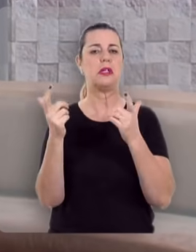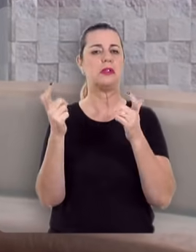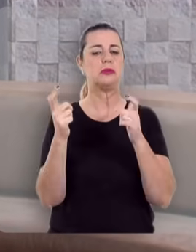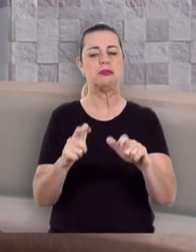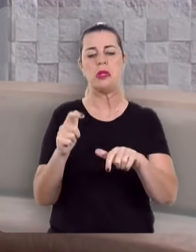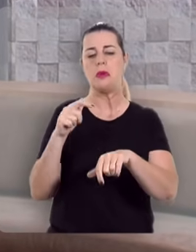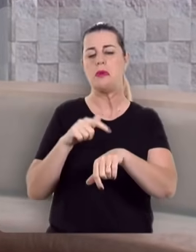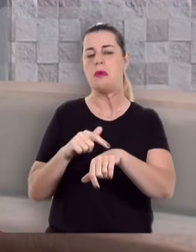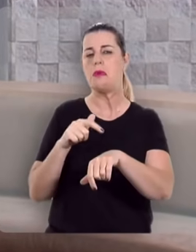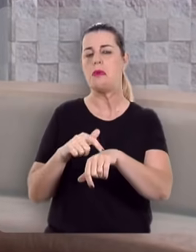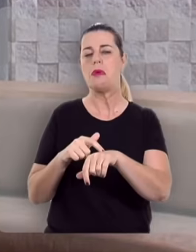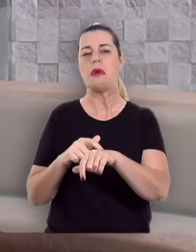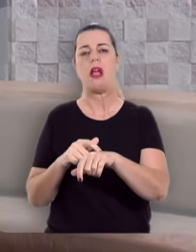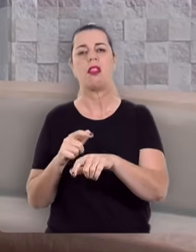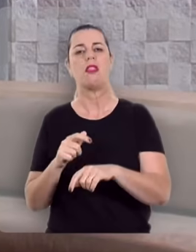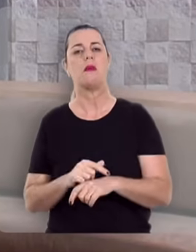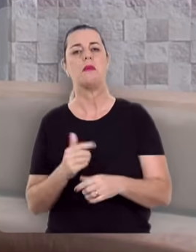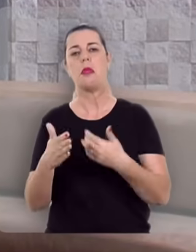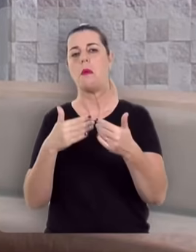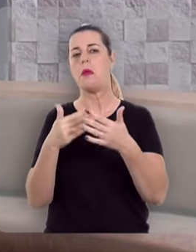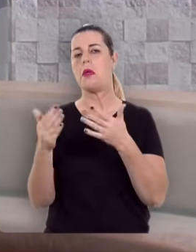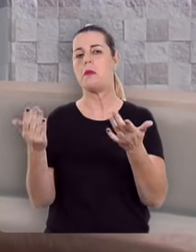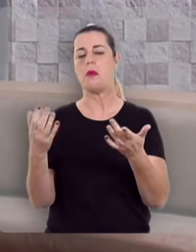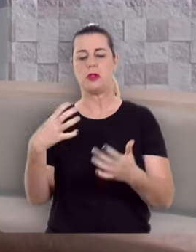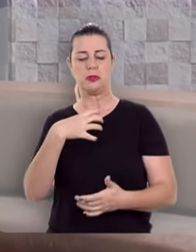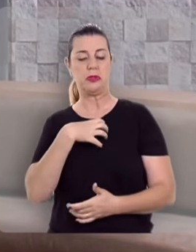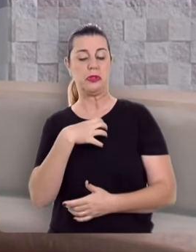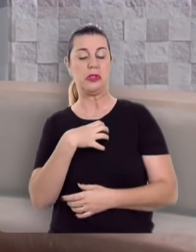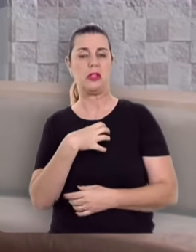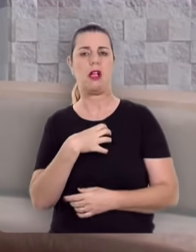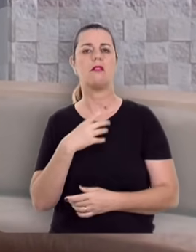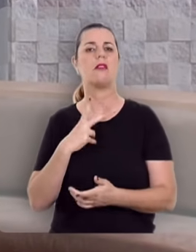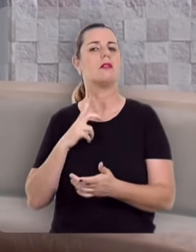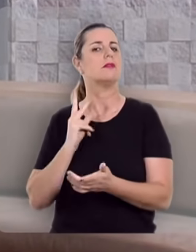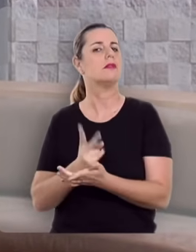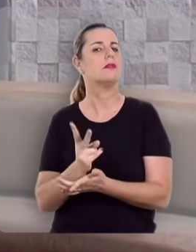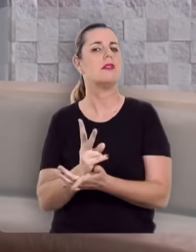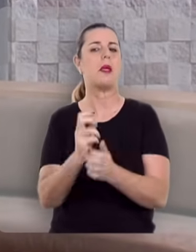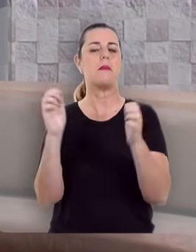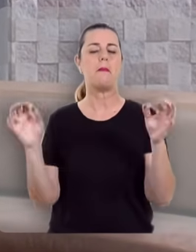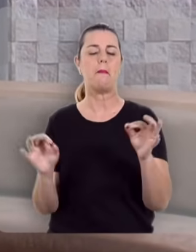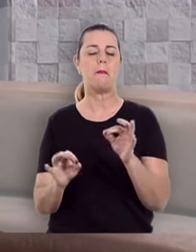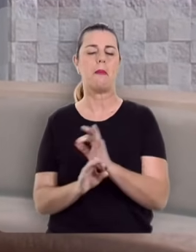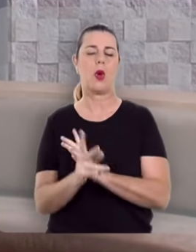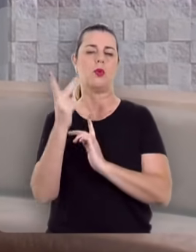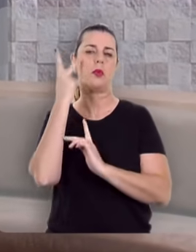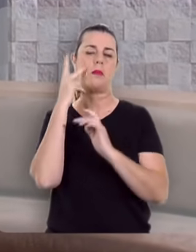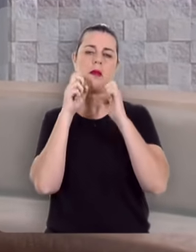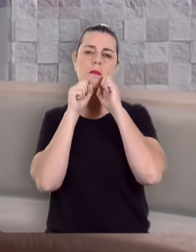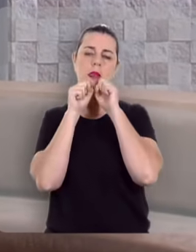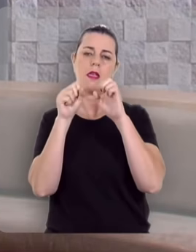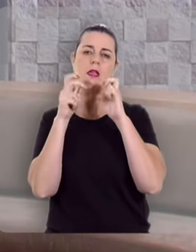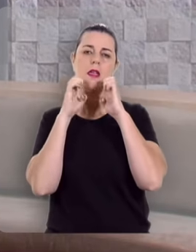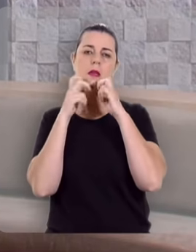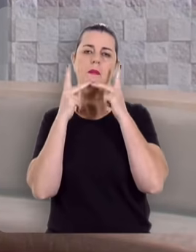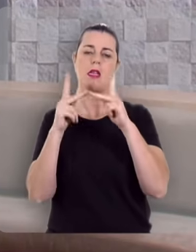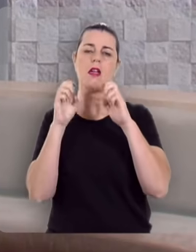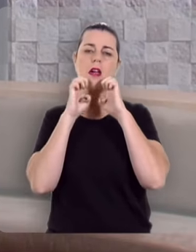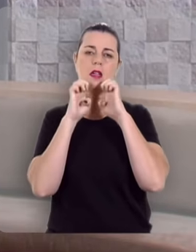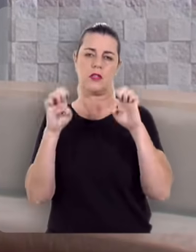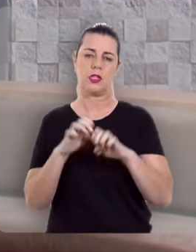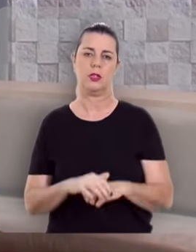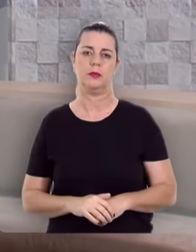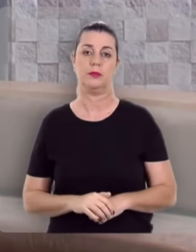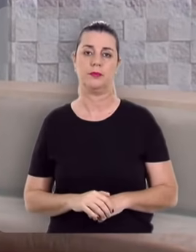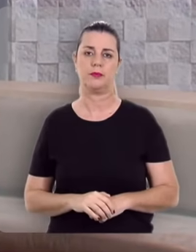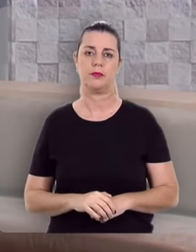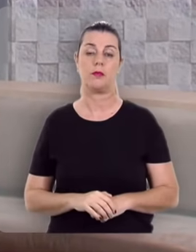importa o local não importa a sua condição e Está sempre pronto a pregar o Evangelho a disposição